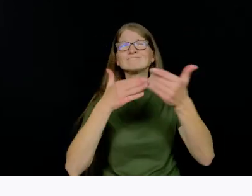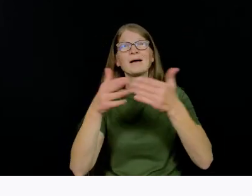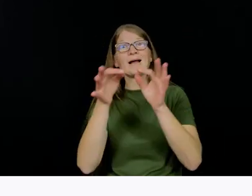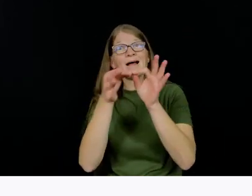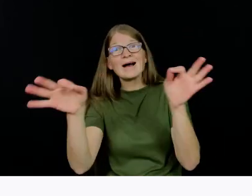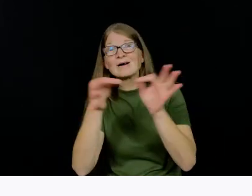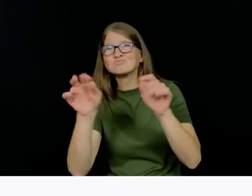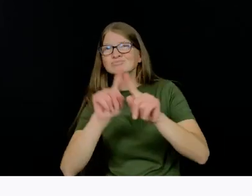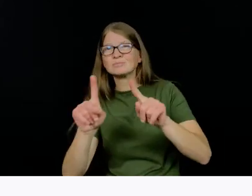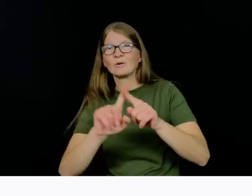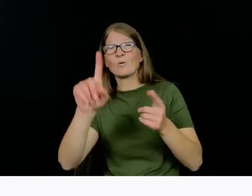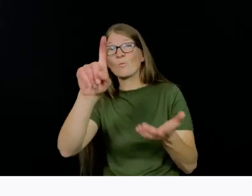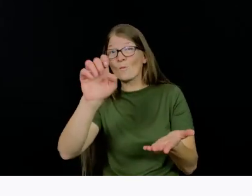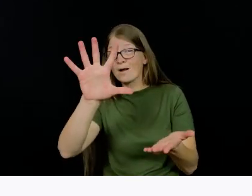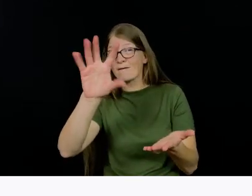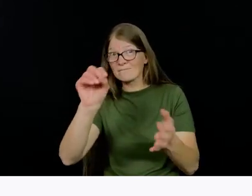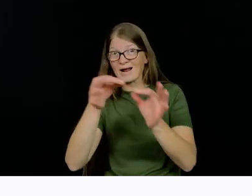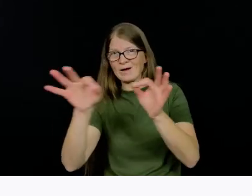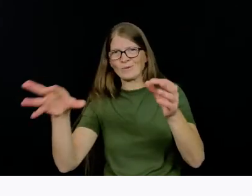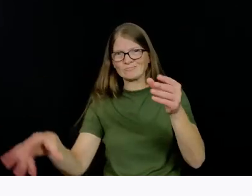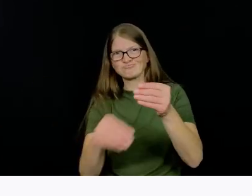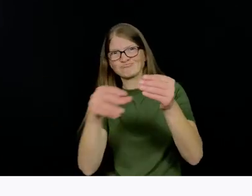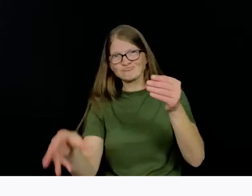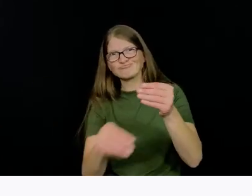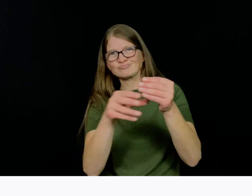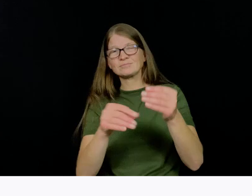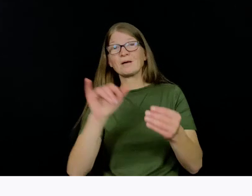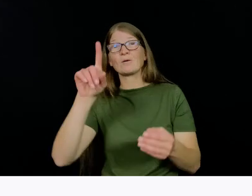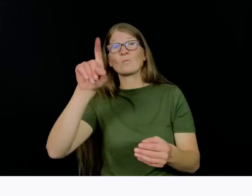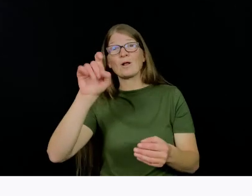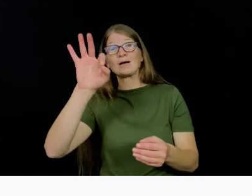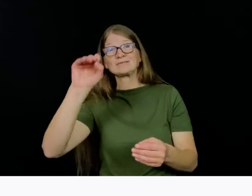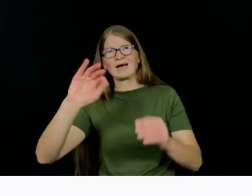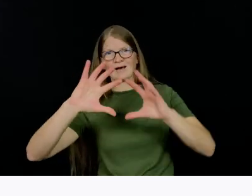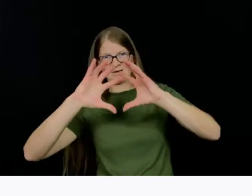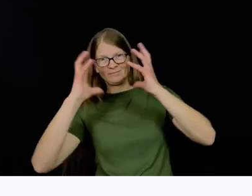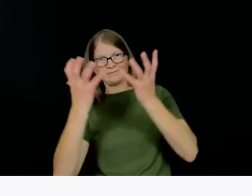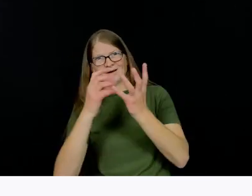عبر 190 مجالًا نعمل باستمرار على إضافة المزيد من اللغات